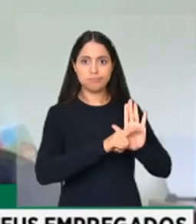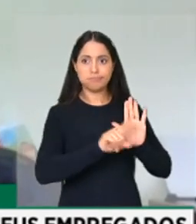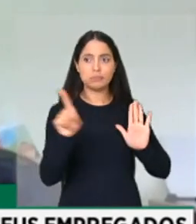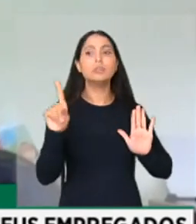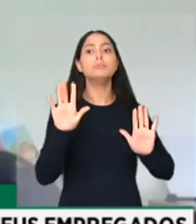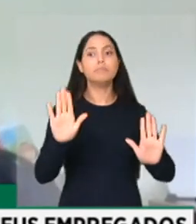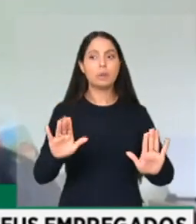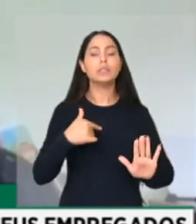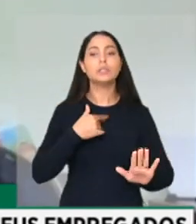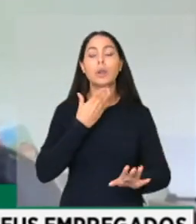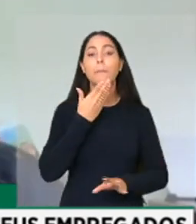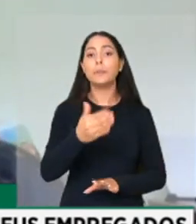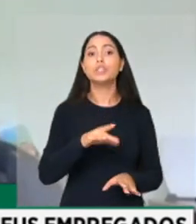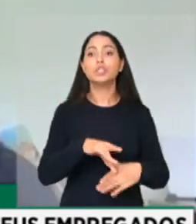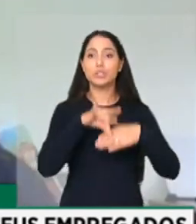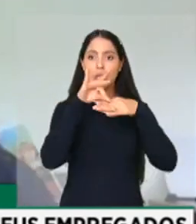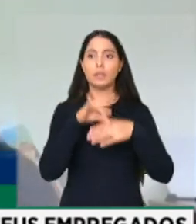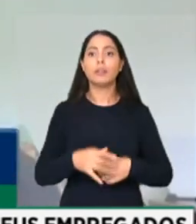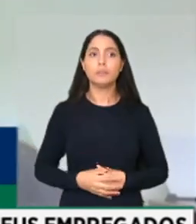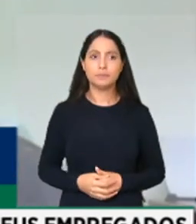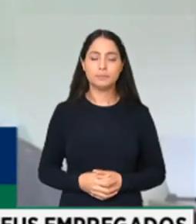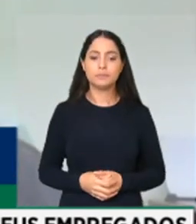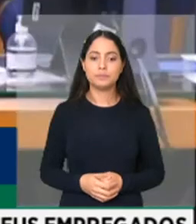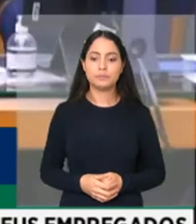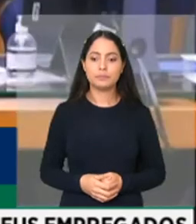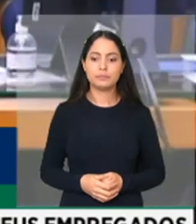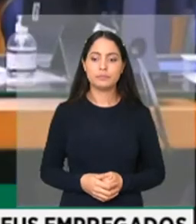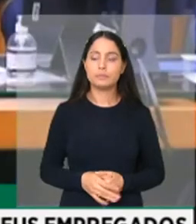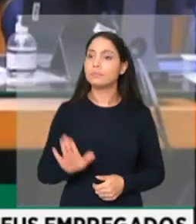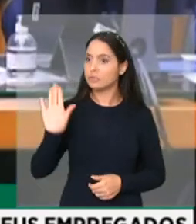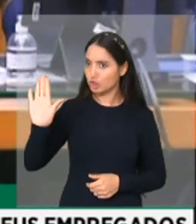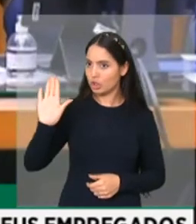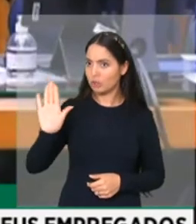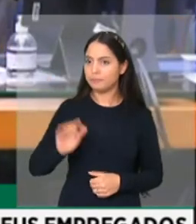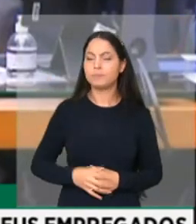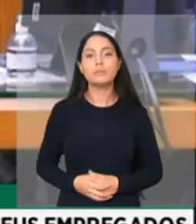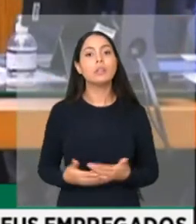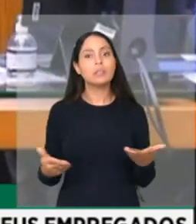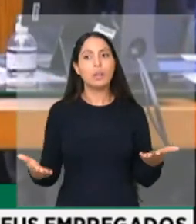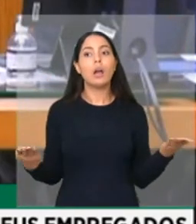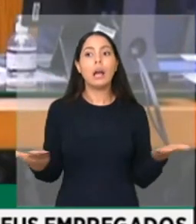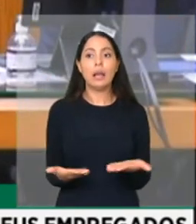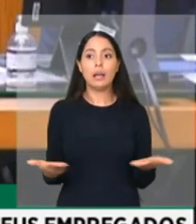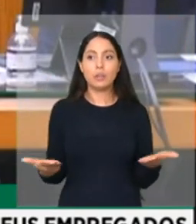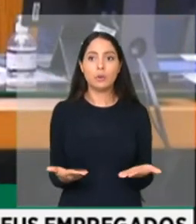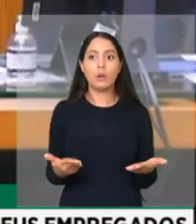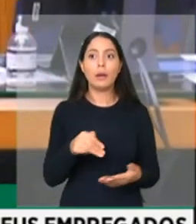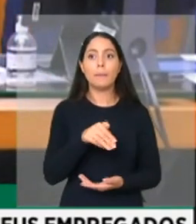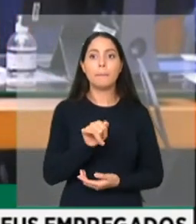O MEU PEDIDO DE LÍDER, SENHOR PRESIDENTE. [PRESIDENTE]: JÁ-JÁ , DEPUTADA JOÊNIA. MAIORIA. -- [DEPUTADO]: PRESIDENTE A MAIORIA VAI PELO TEXTO ORIGINAL DA RELATORA E